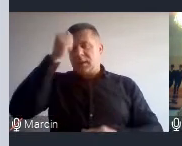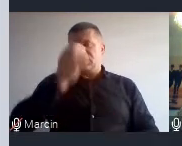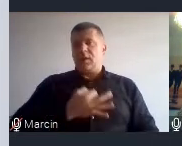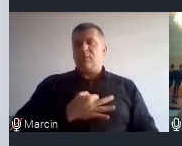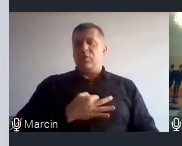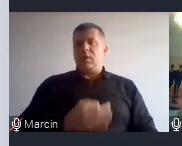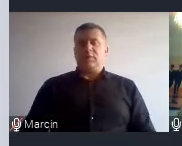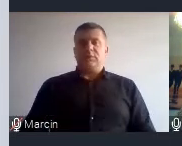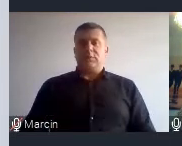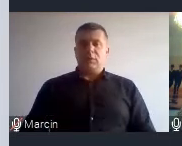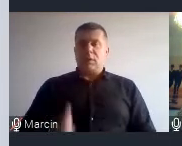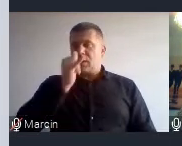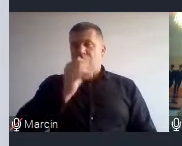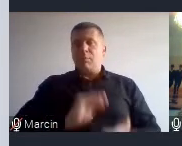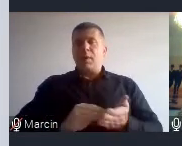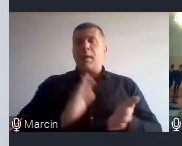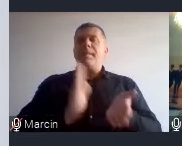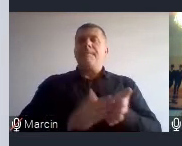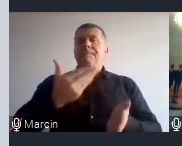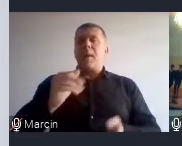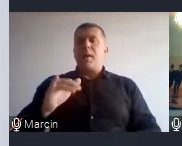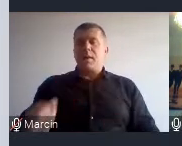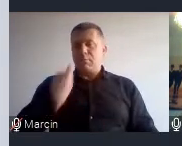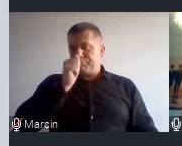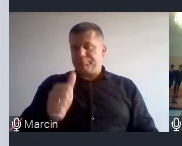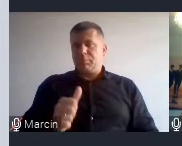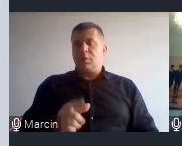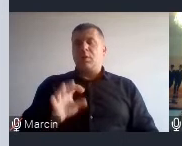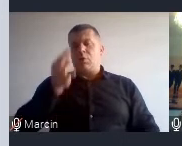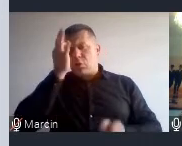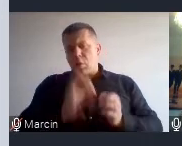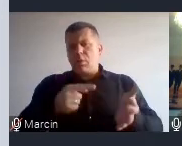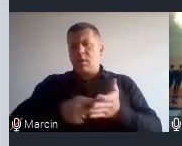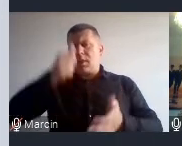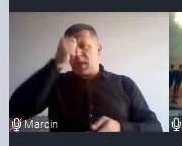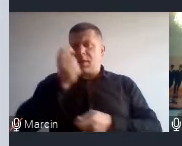nie będzie mógł zawierać marek, nie będzie mógł zawierać konkretnych nazw handlowych